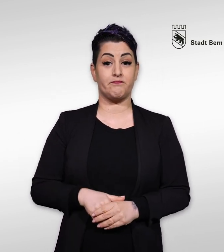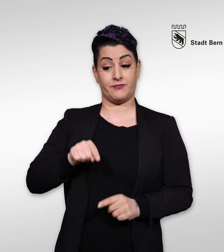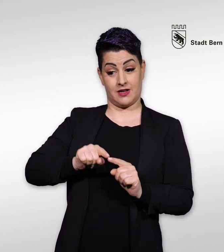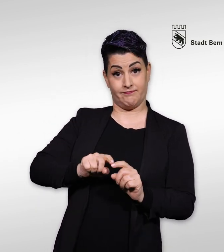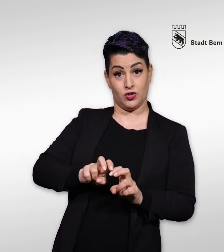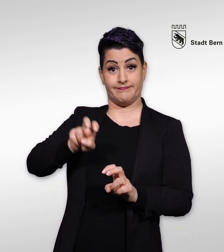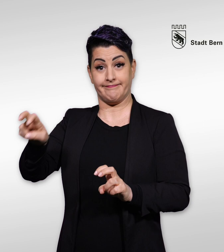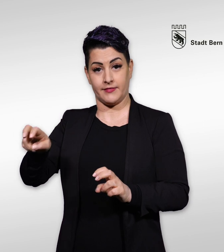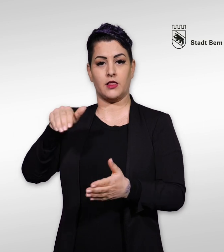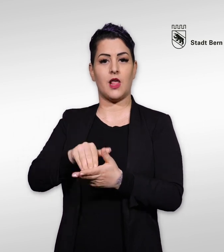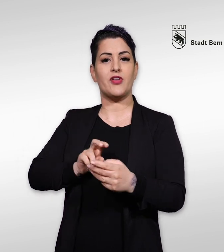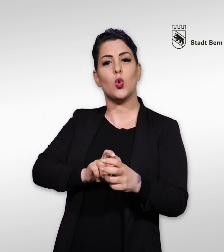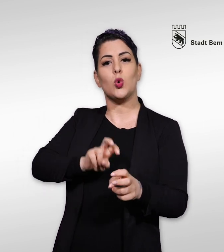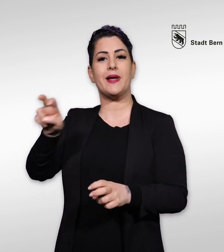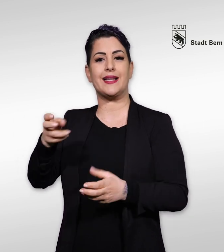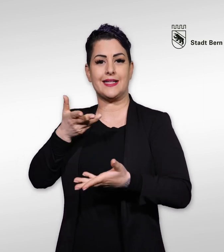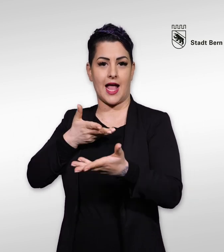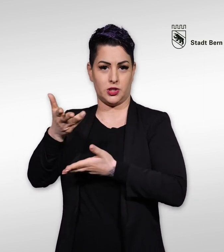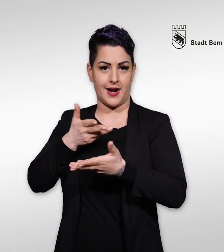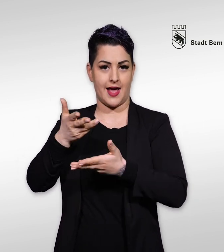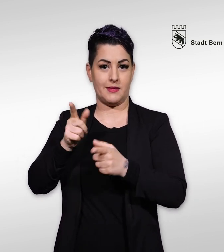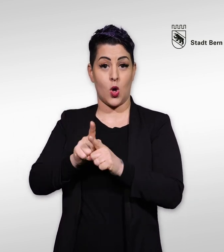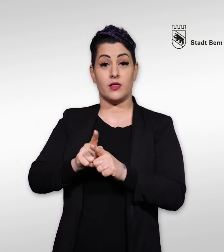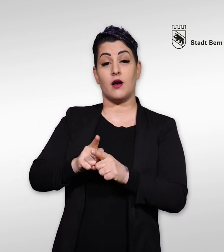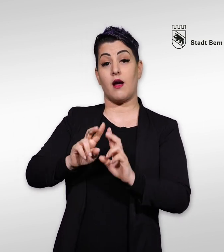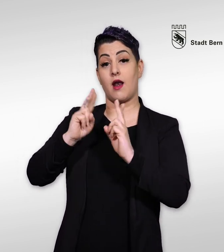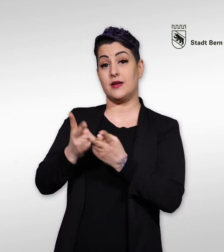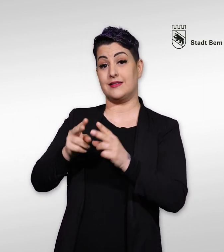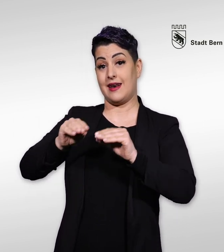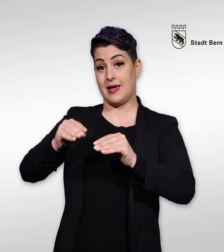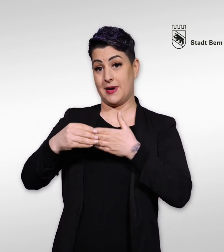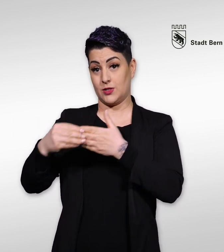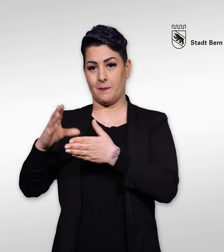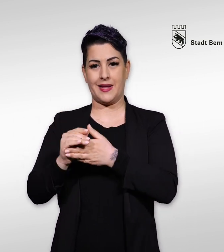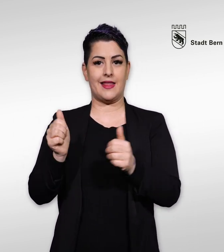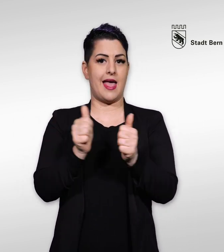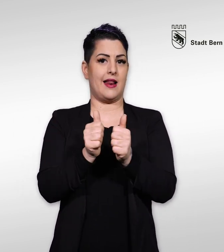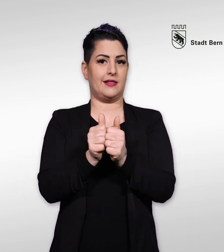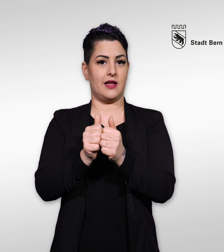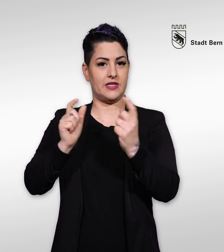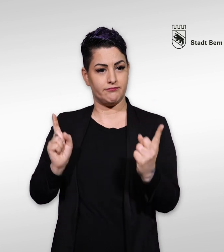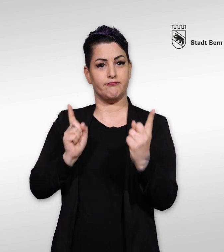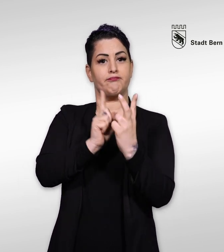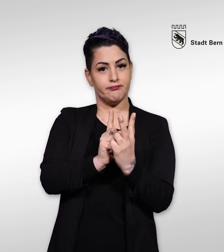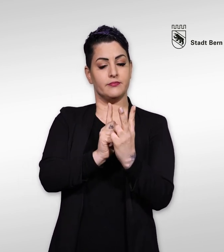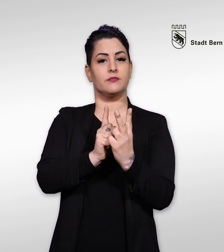Dazu gibt es ein Übertrittsgespräch. Die Klassenlehrpersonen entscheiden dabei zusammen mit Eltern